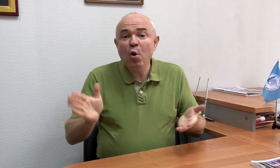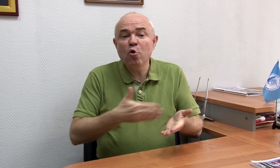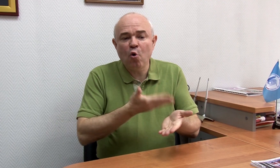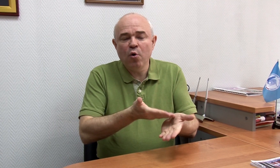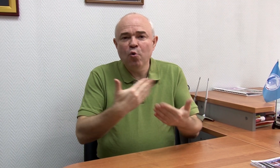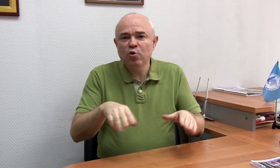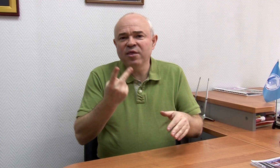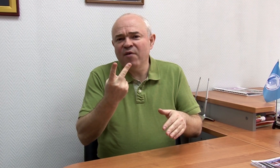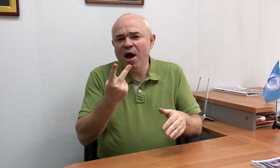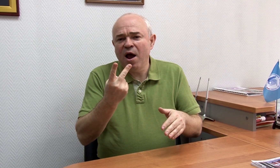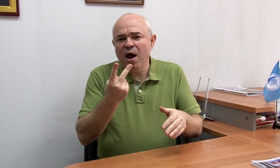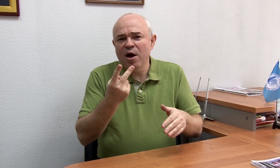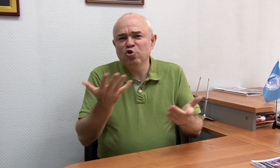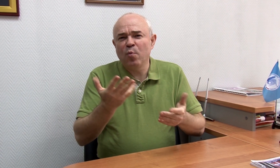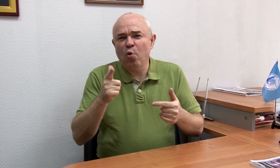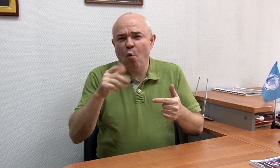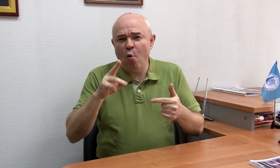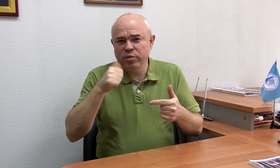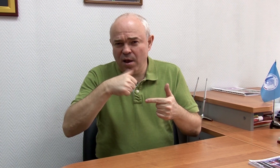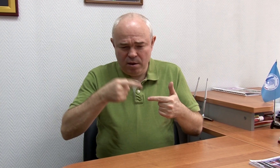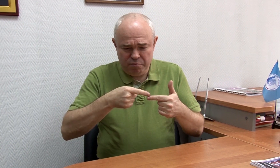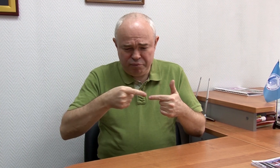Прошло уже два с чем-то года.